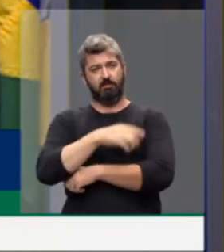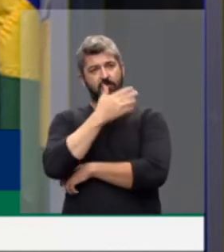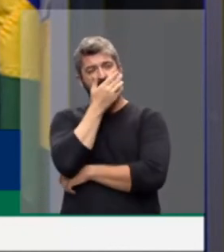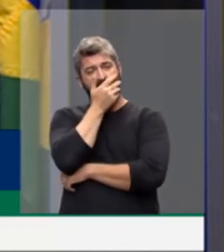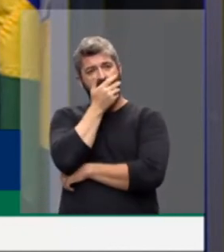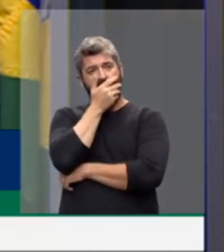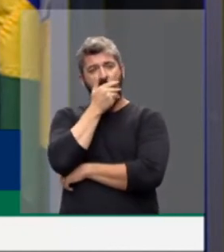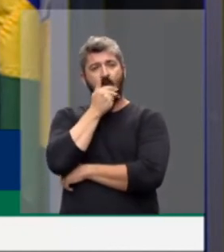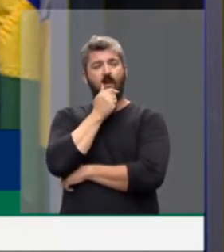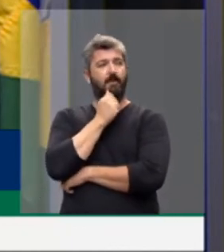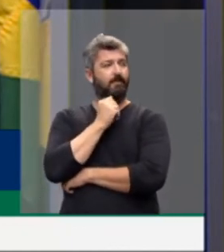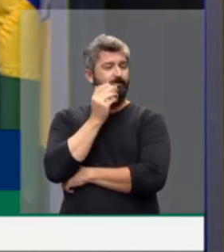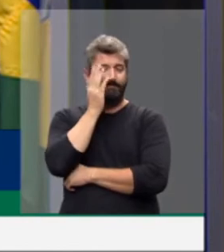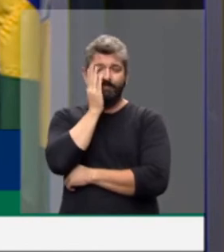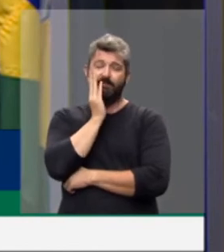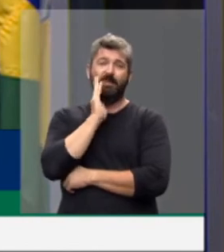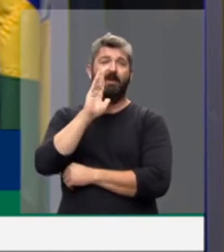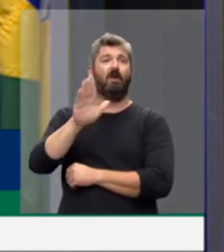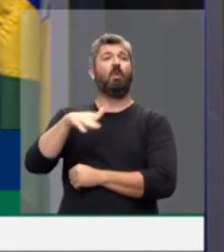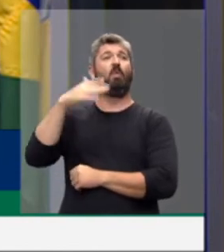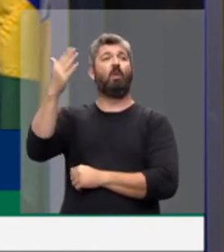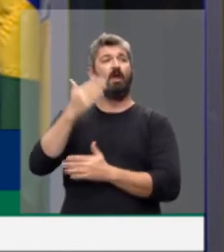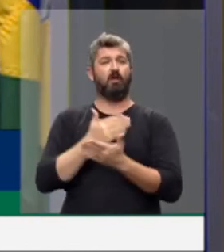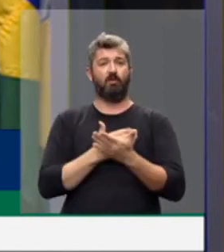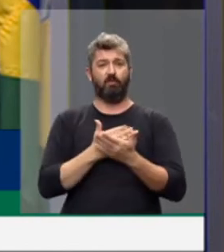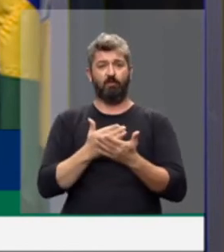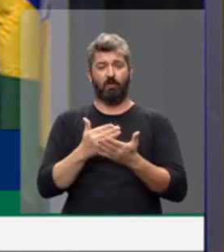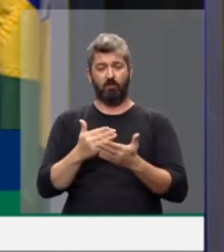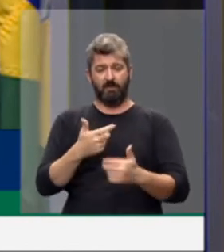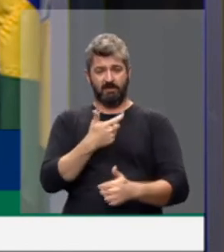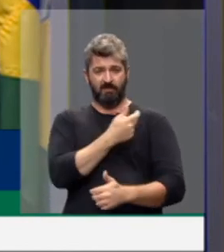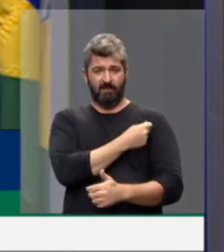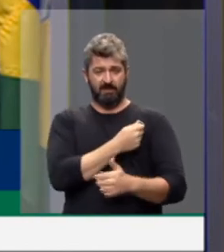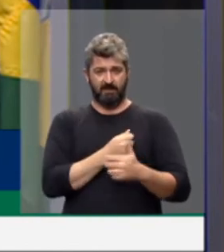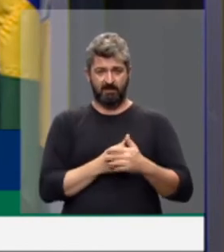OS BRASILEIROS, VAMOS ASSISTIR O RESTO DO MUNDO, TOMANDO VACINA E NÓS AQUI ASSISTINDO